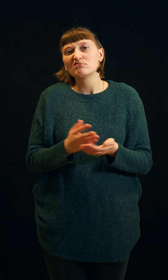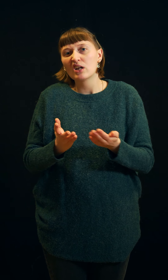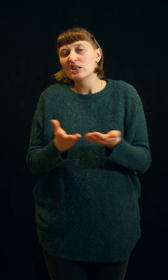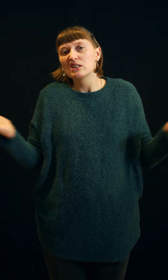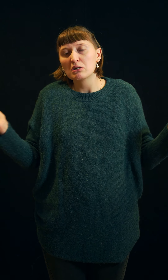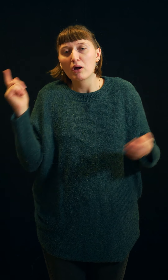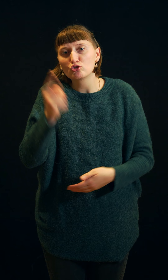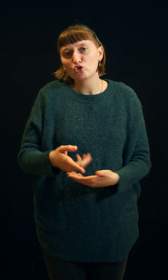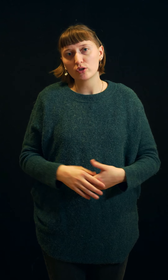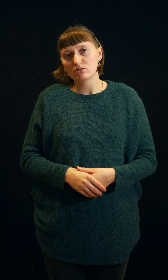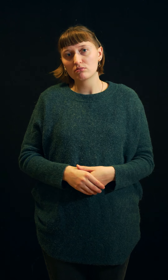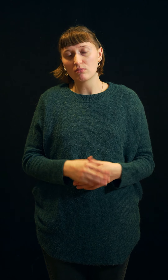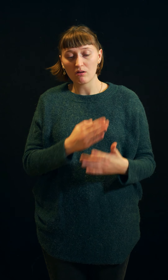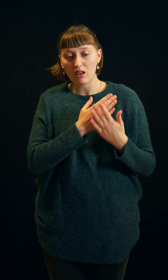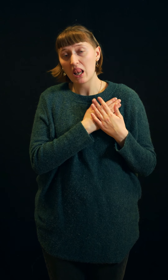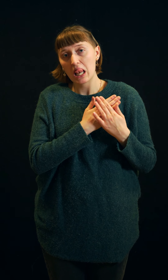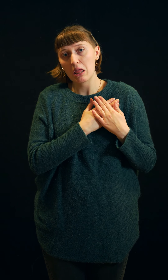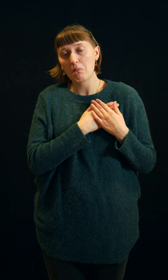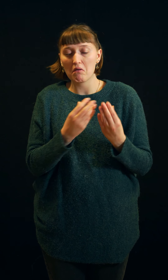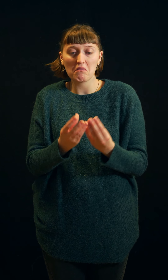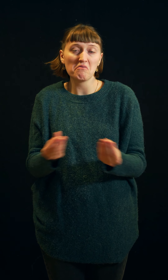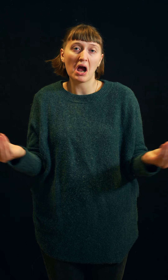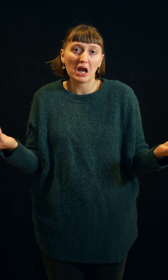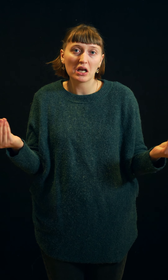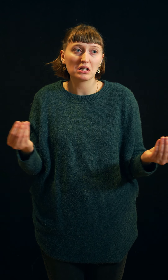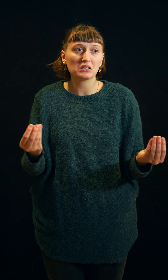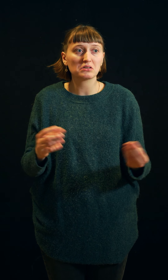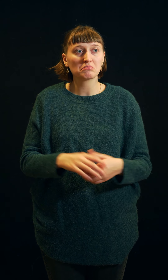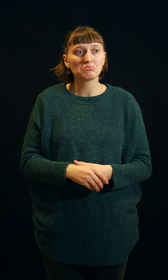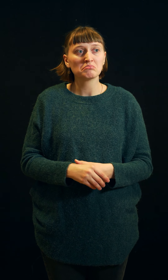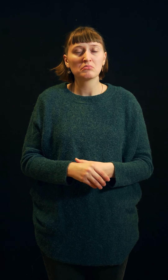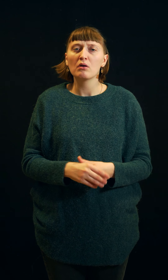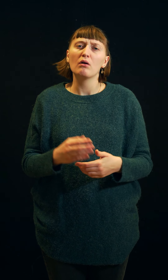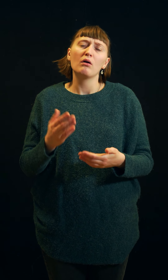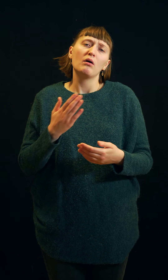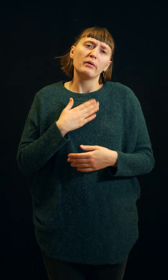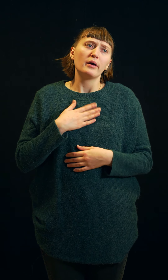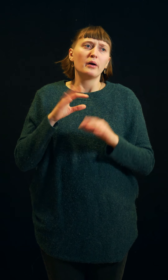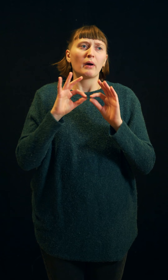Kann letztendlich ja auch keiner was für, Liebe ist nunmal vergänglich.